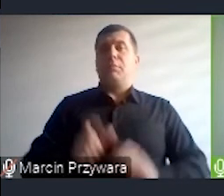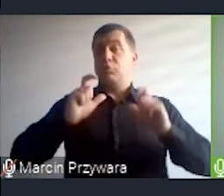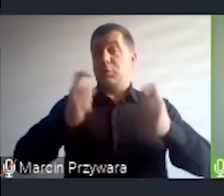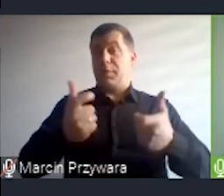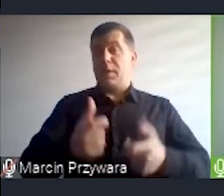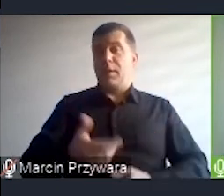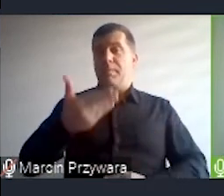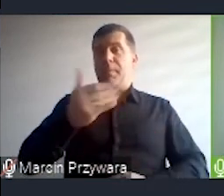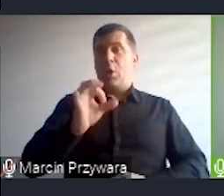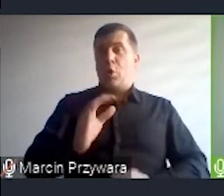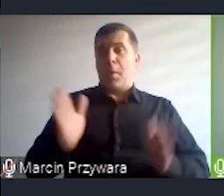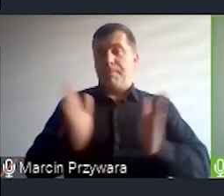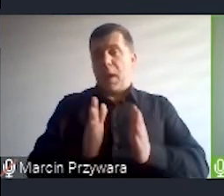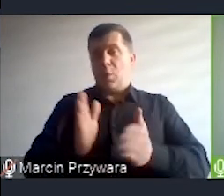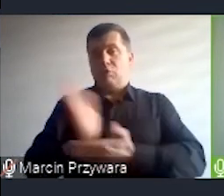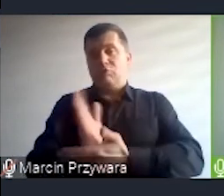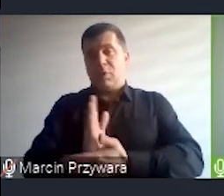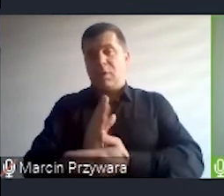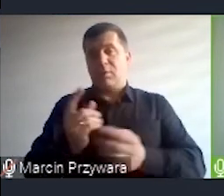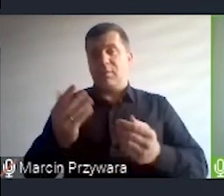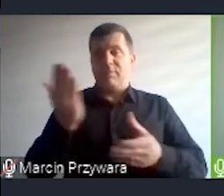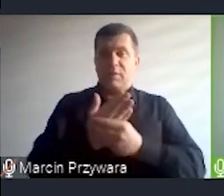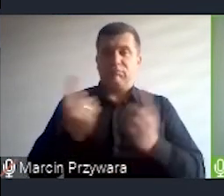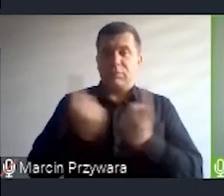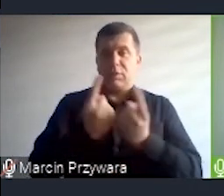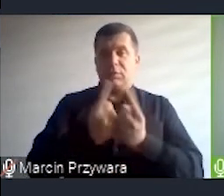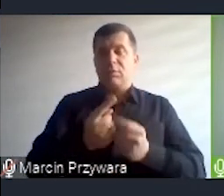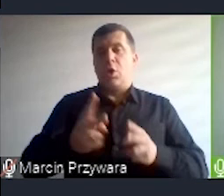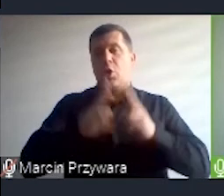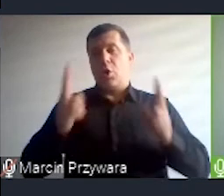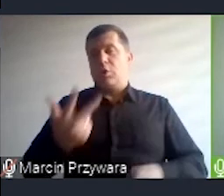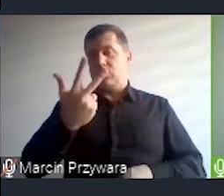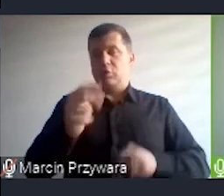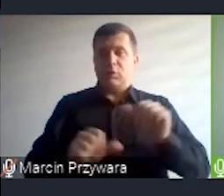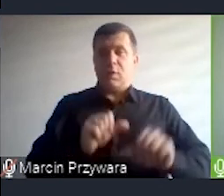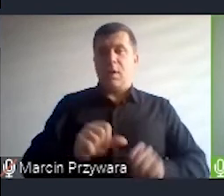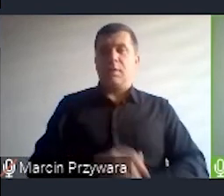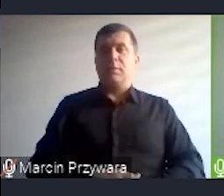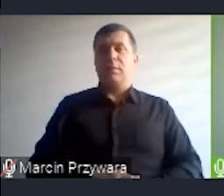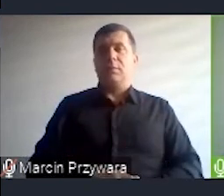małych i średnich przedsiębiorstw przez okres 3 lat od,